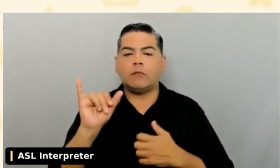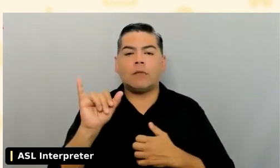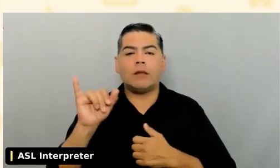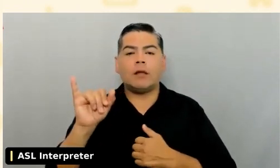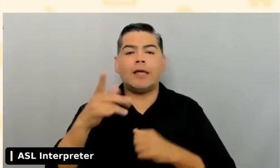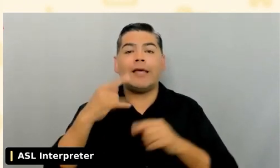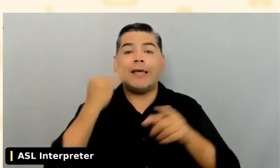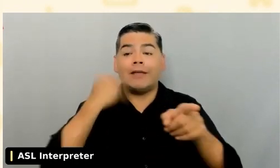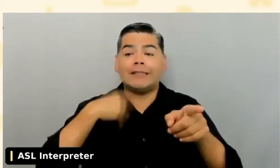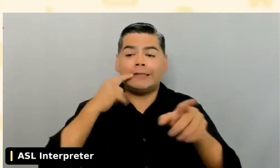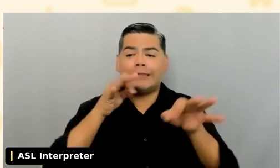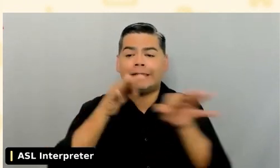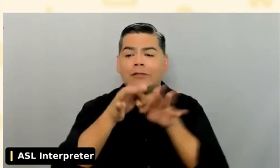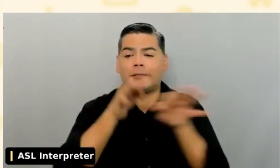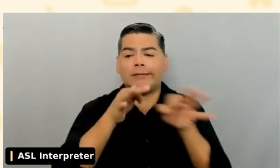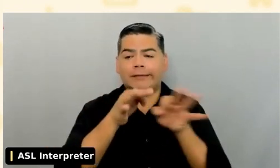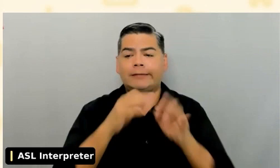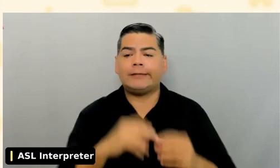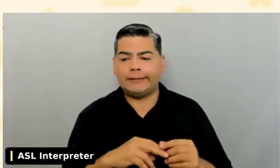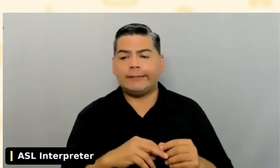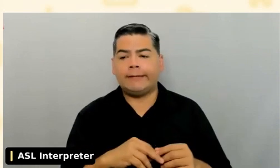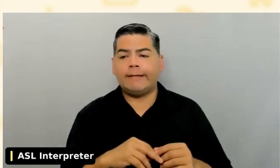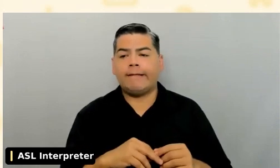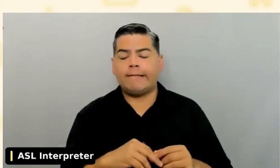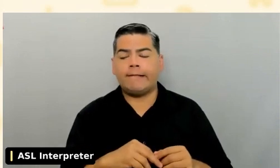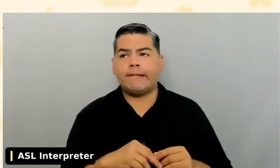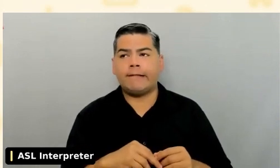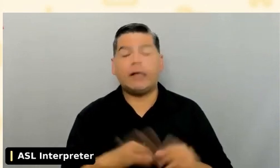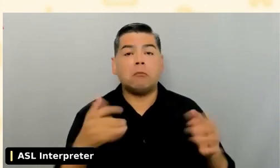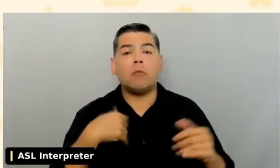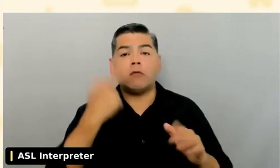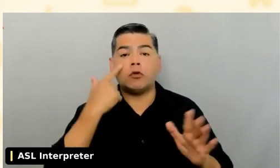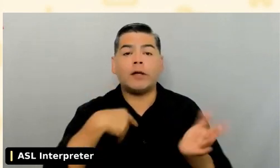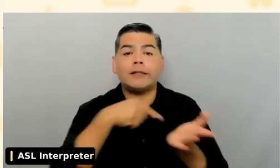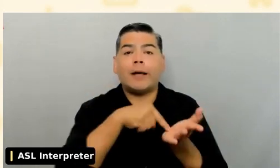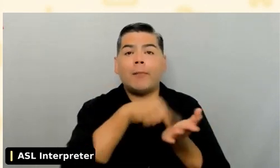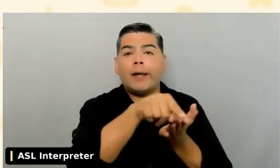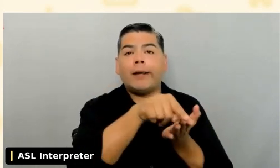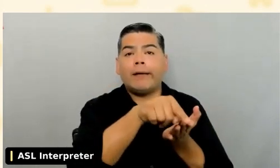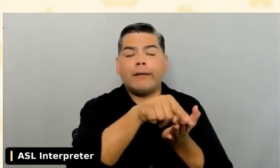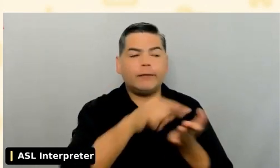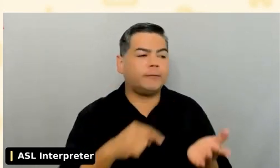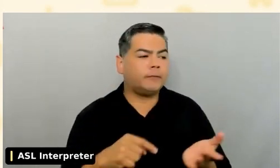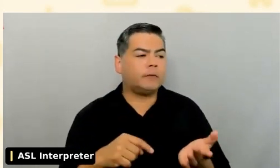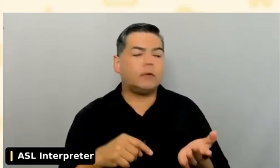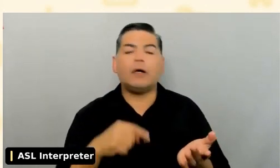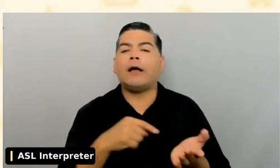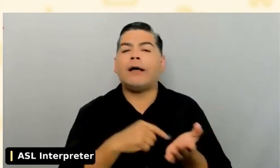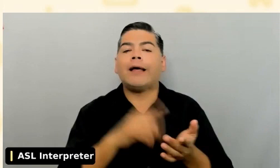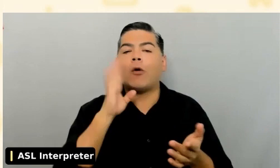Si veo algo que dice que está pagado , cambiará los cosas por tí.